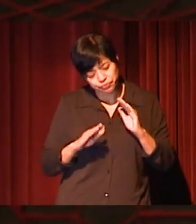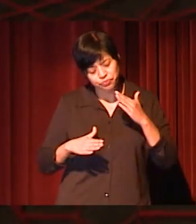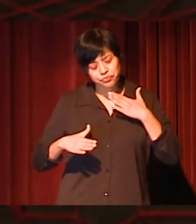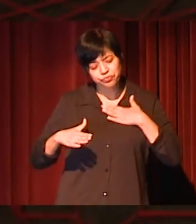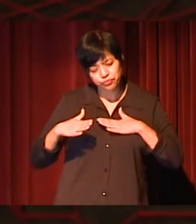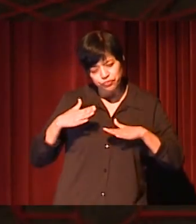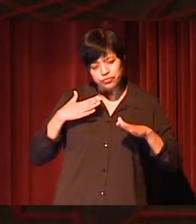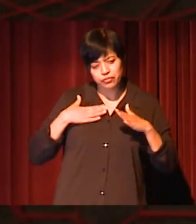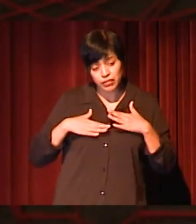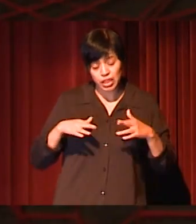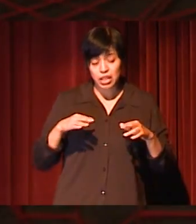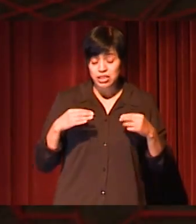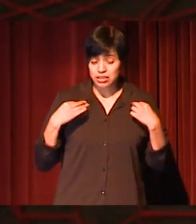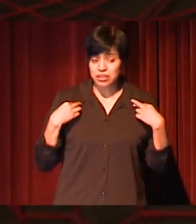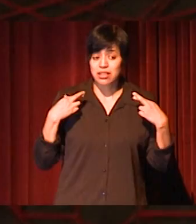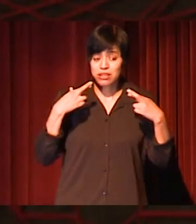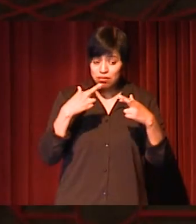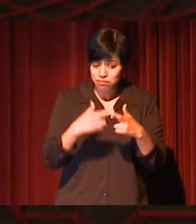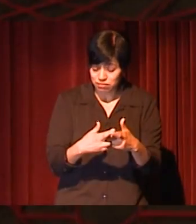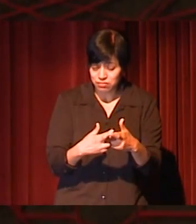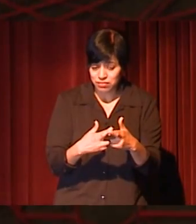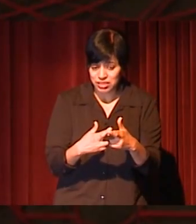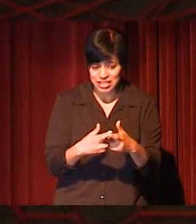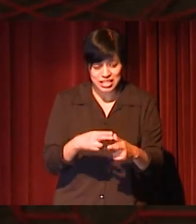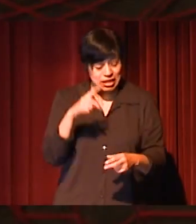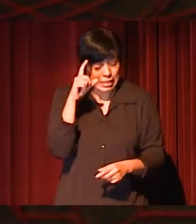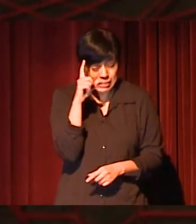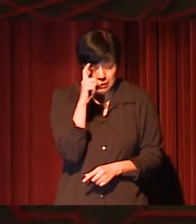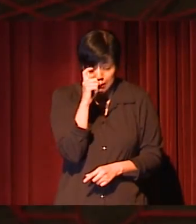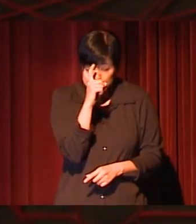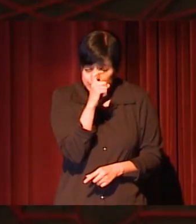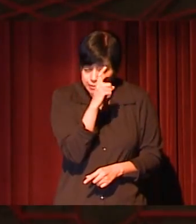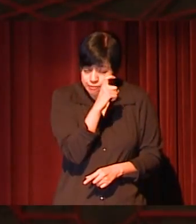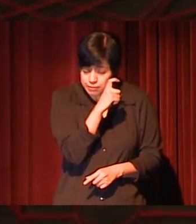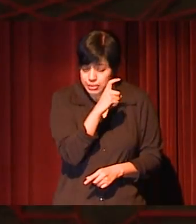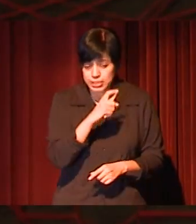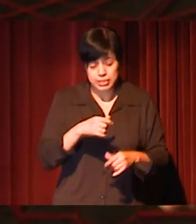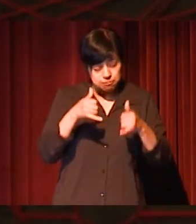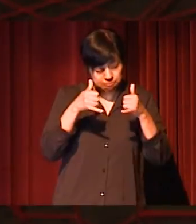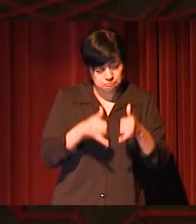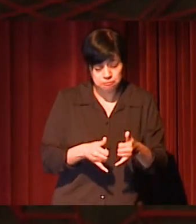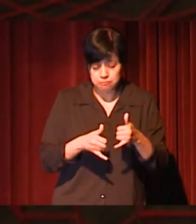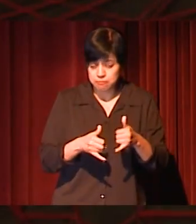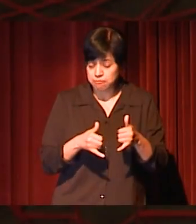Y es que ser profesor, es uno de los trabajos más retadores que existen, a cualquier nivel.